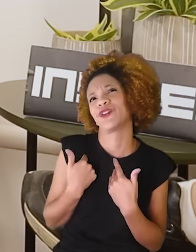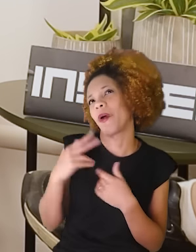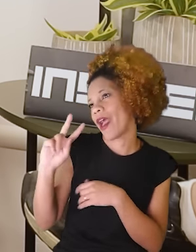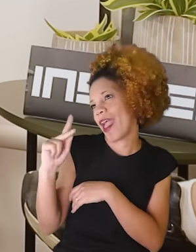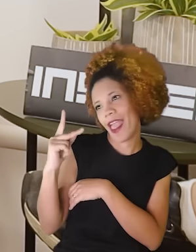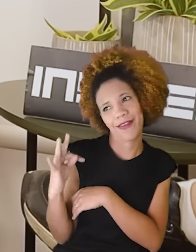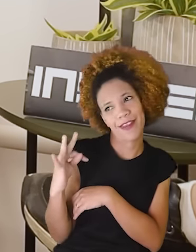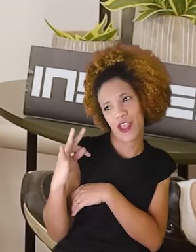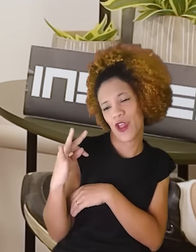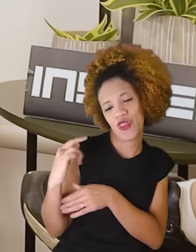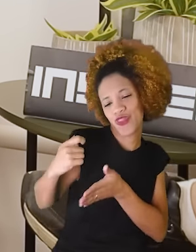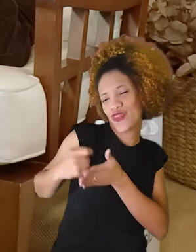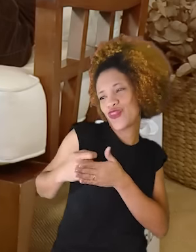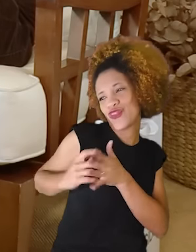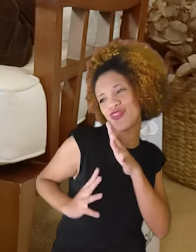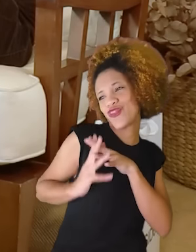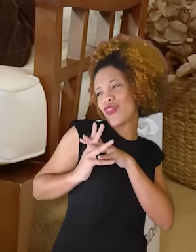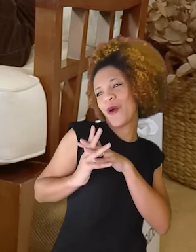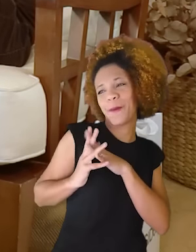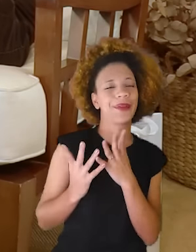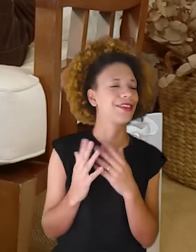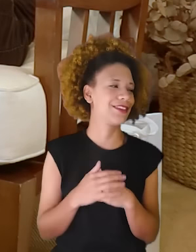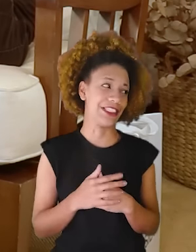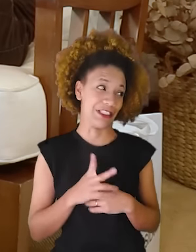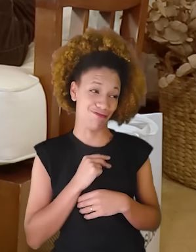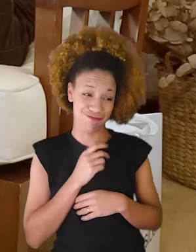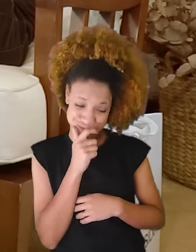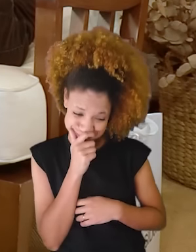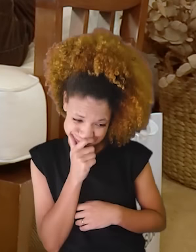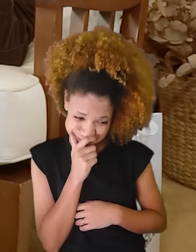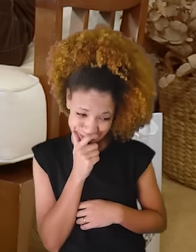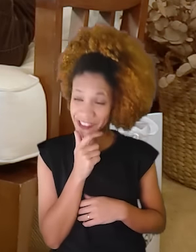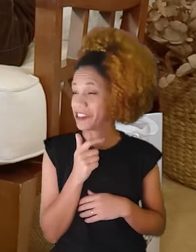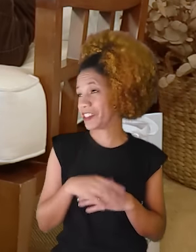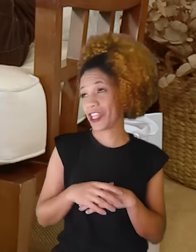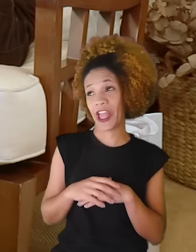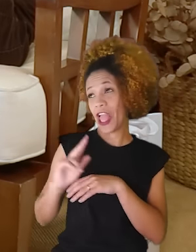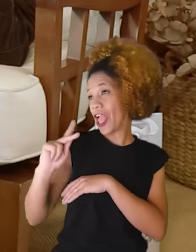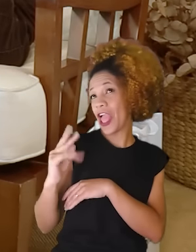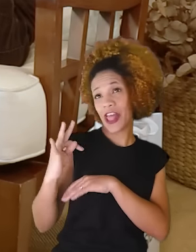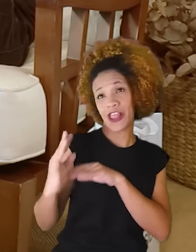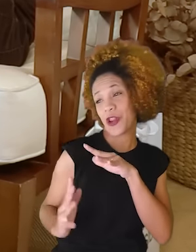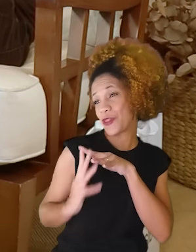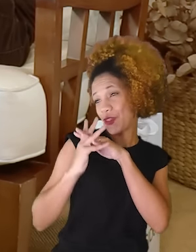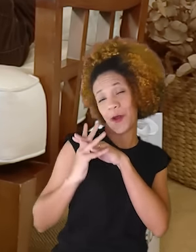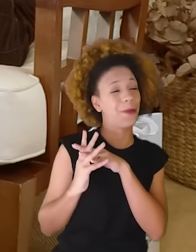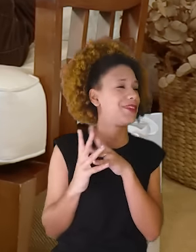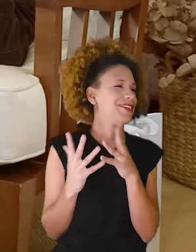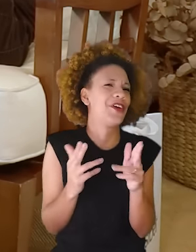assim na a noite né de sair pra festa pra festa aração sou bem heterotop tu é é muito bom nunca